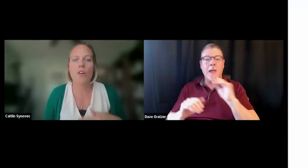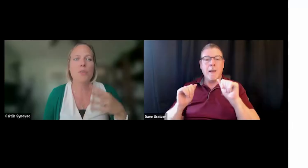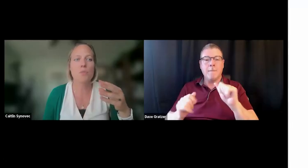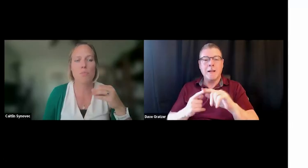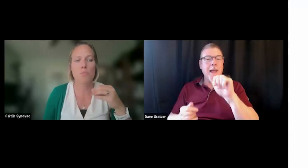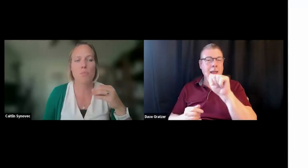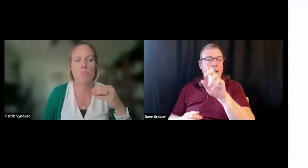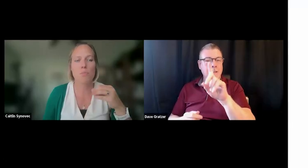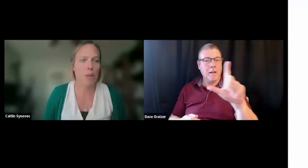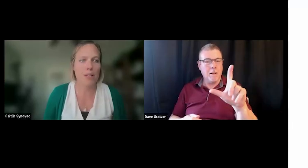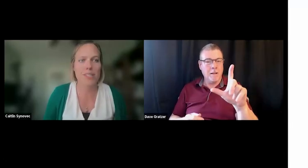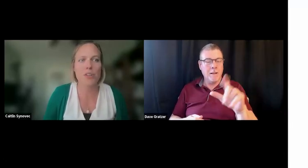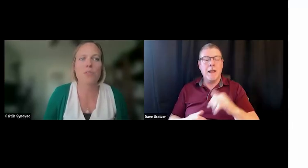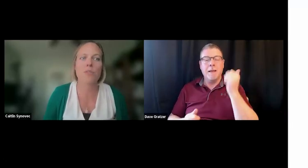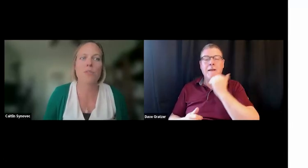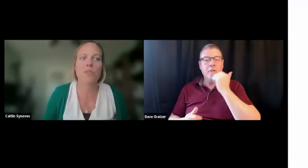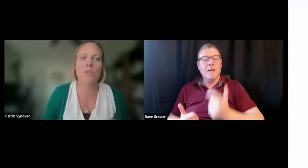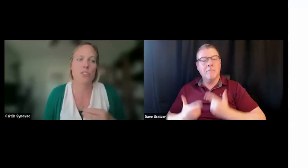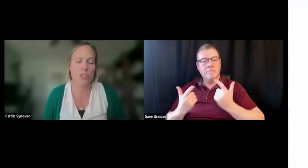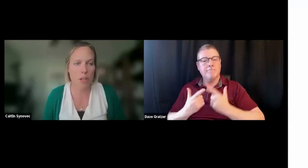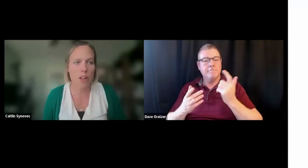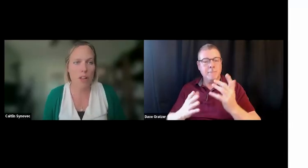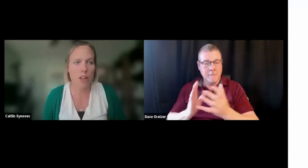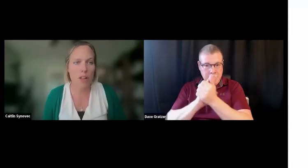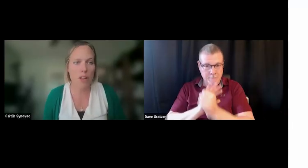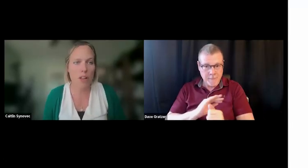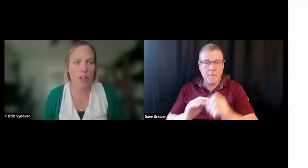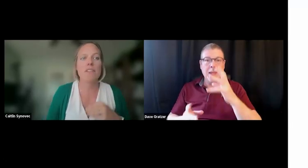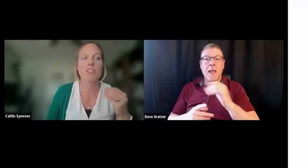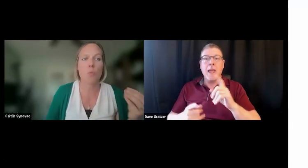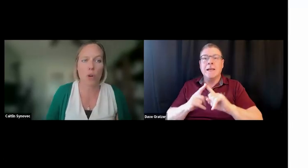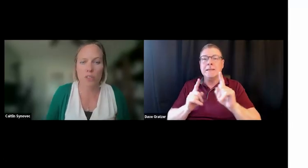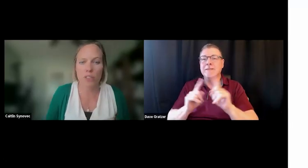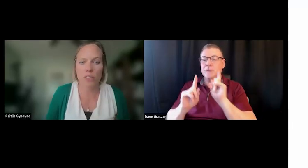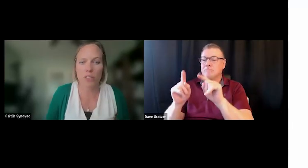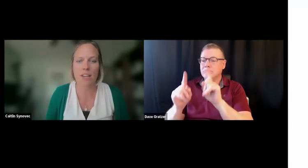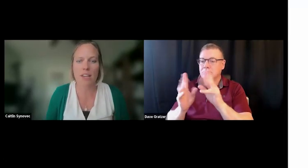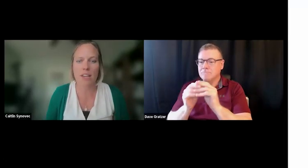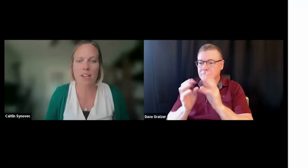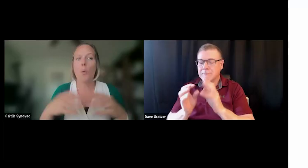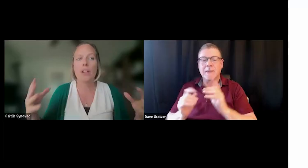pero también esas habilidades más complejas para actividades instrumentales de la vida diaria, tareas relacionadas con el trabajo